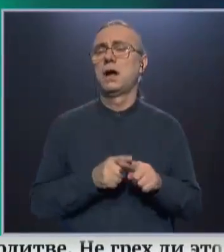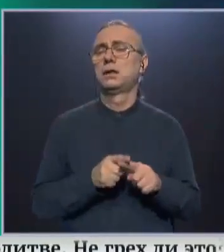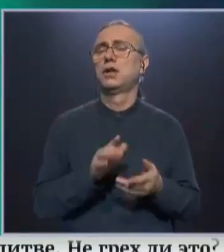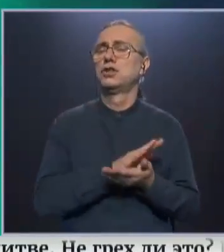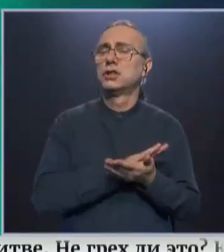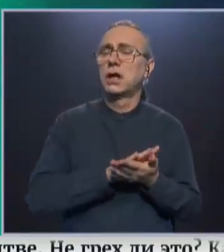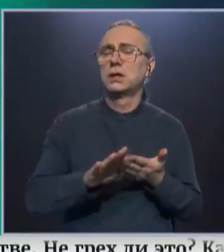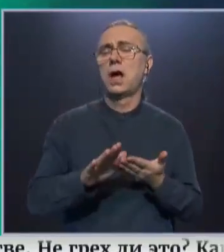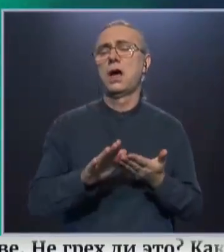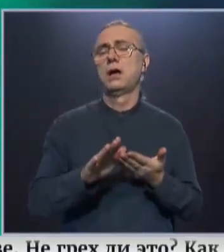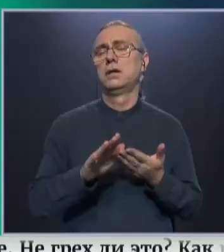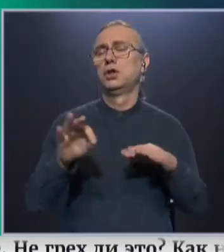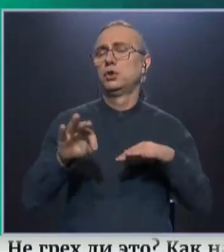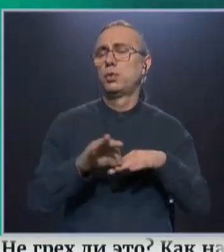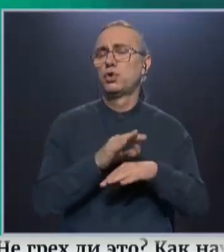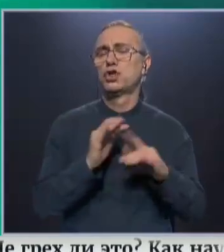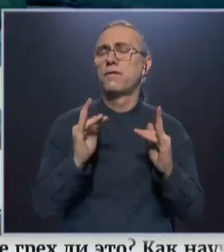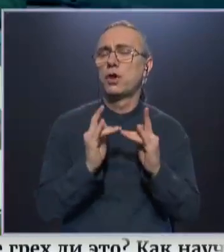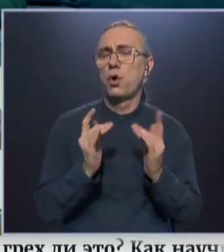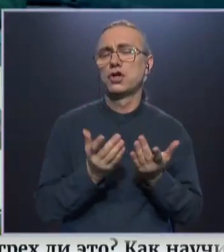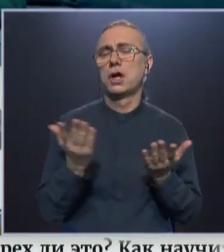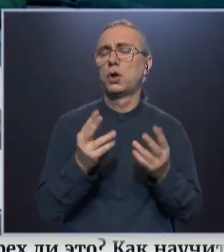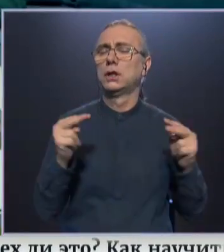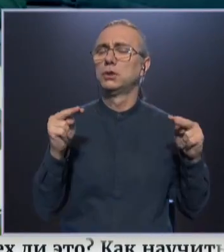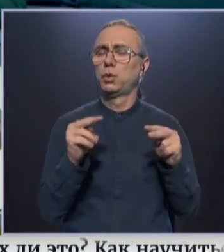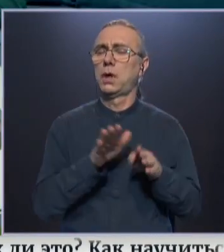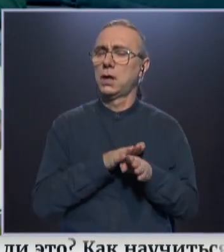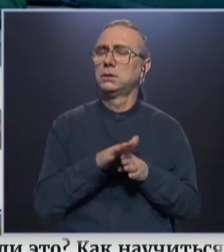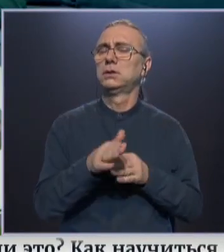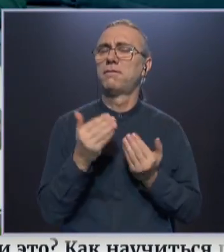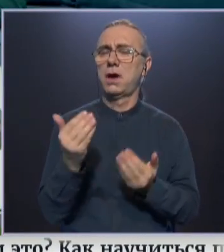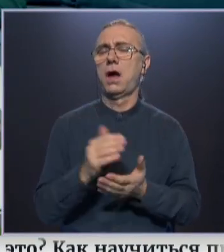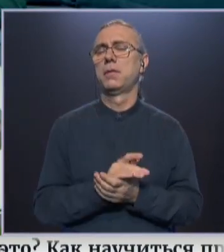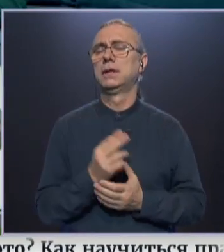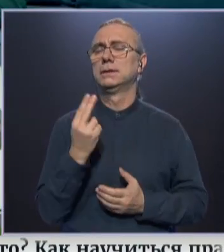вами это всякое попечение о том целомудрии супружеском